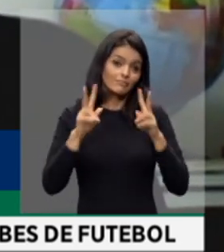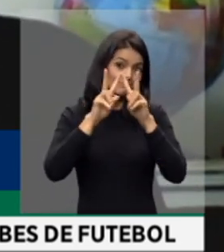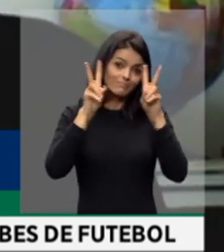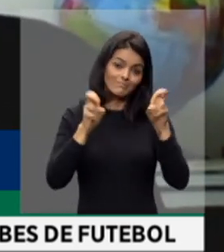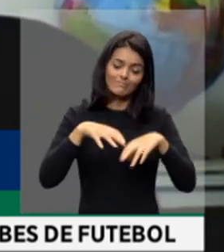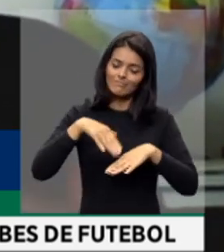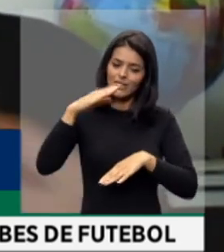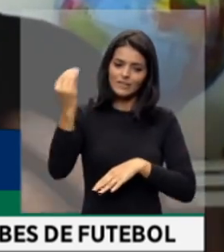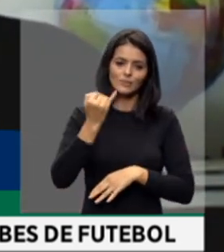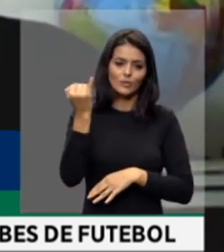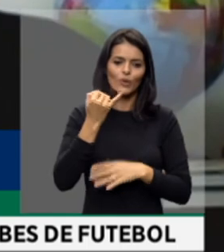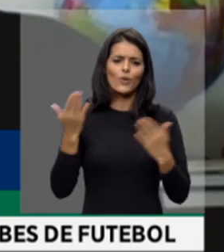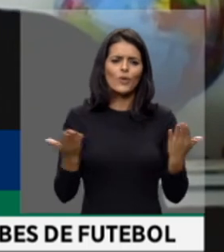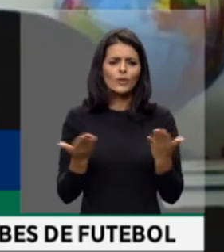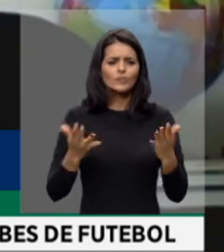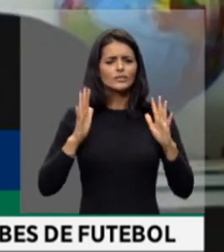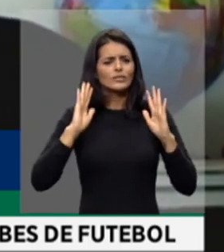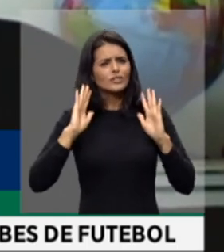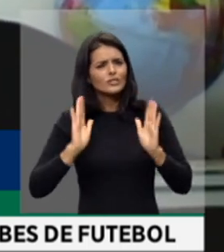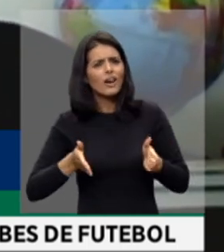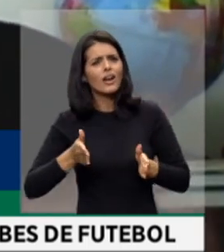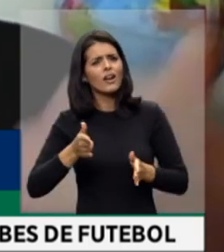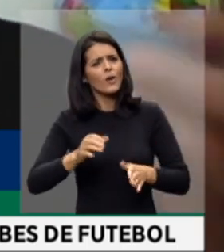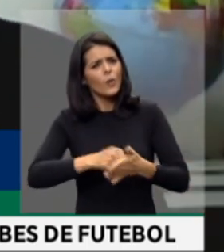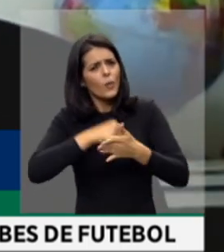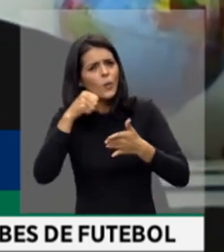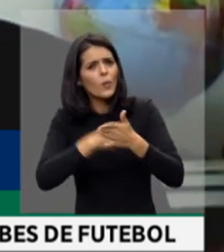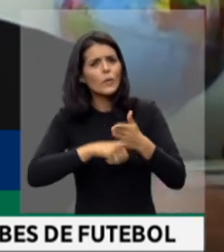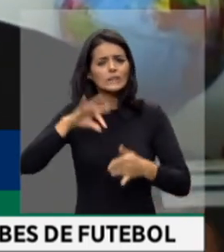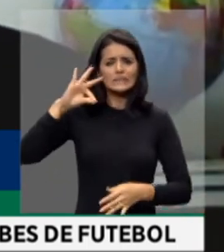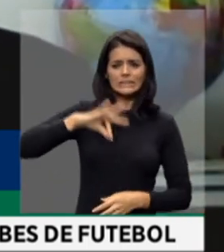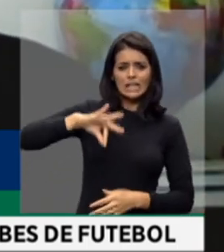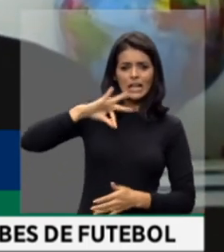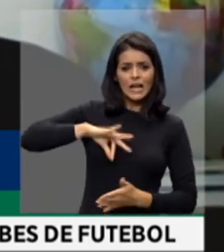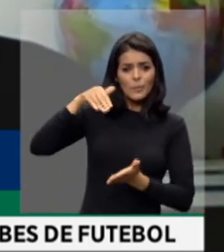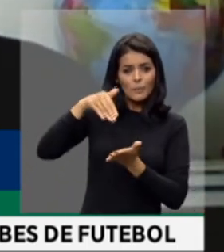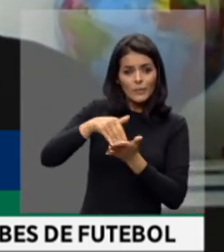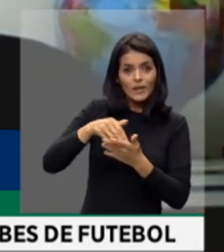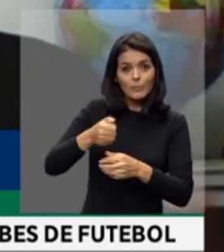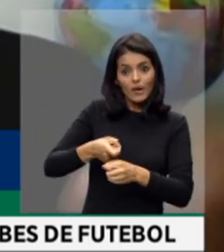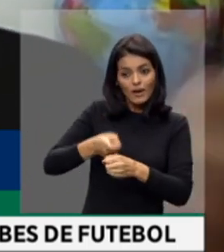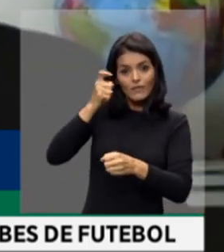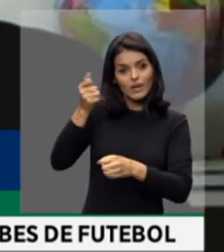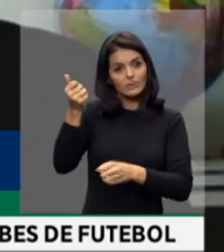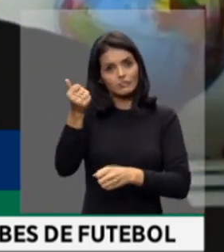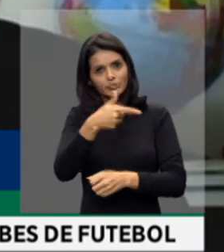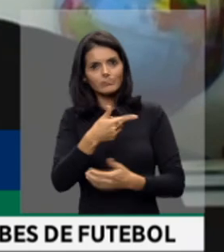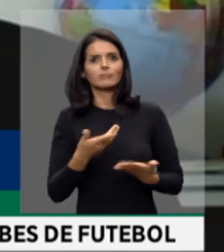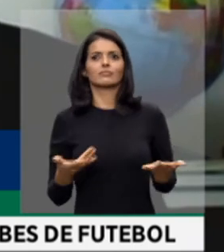ORIENTAÇÃO DE BANCADA. COMO VOTA O PT? -- [DEPUTADO]: A NOSSA ORIENTAÇÃO, PRESIDENTE, É